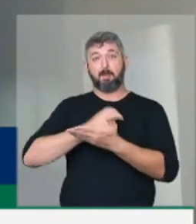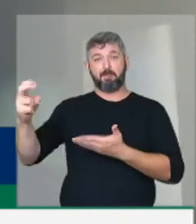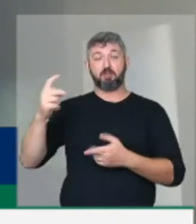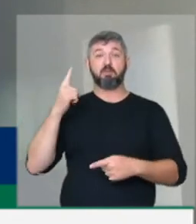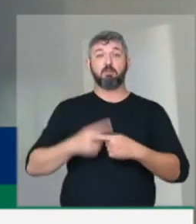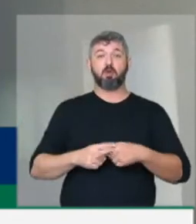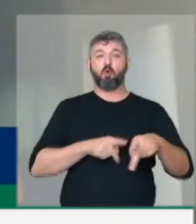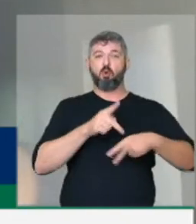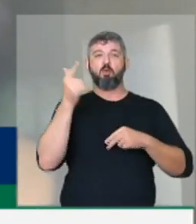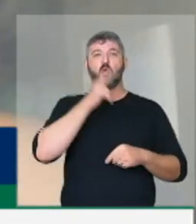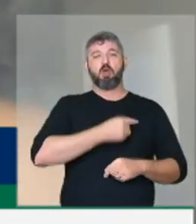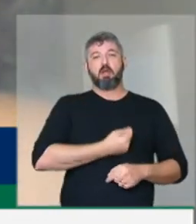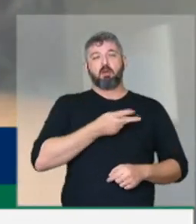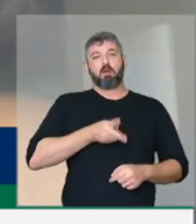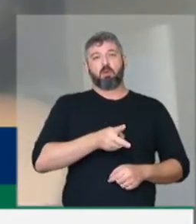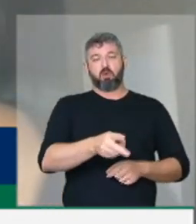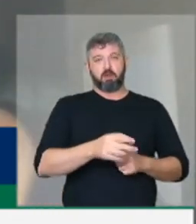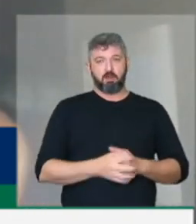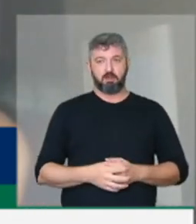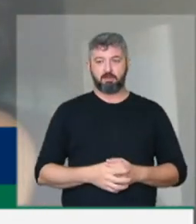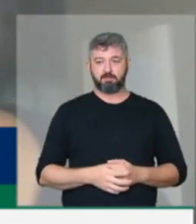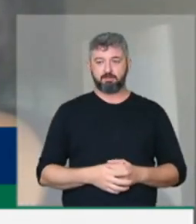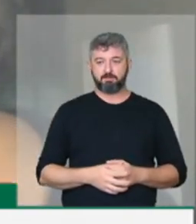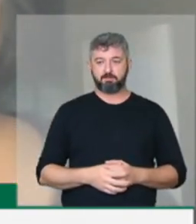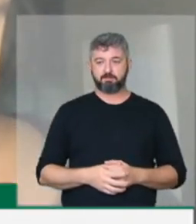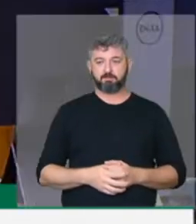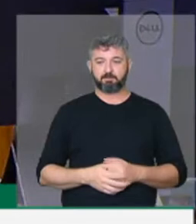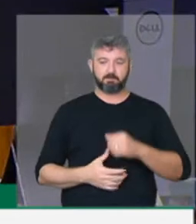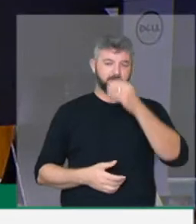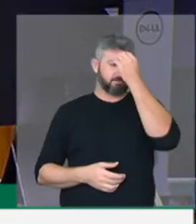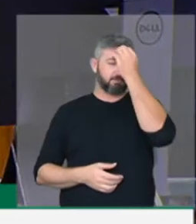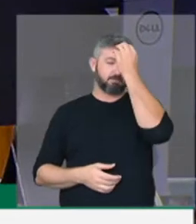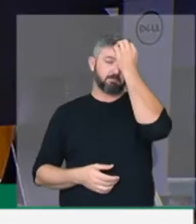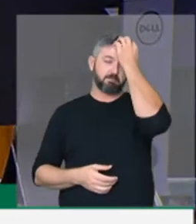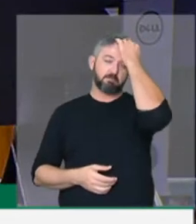SOBREVIVA. -- [PRESIDENTE]: OBRIGADO DEPUTADA. -- [DEPUTADA]: OBRIGADA. [PRESIDENTE]: COM A PALAVRA PELO TEMPO DE LÍDER O